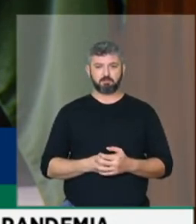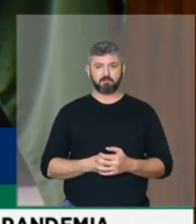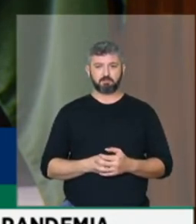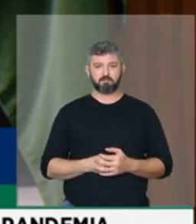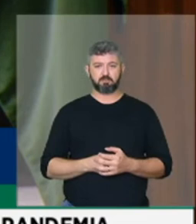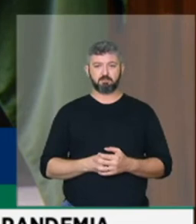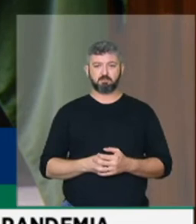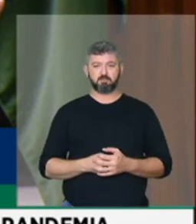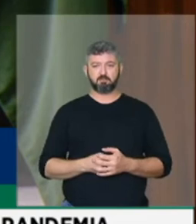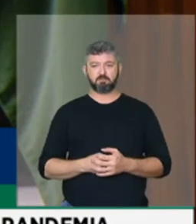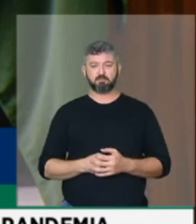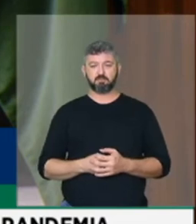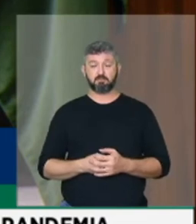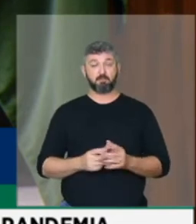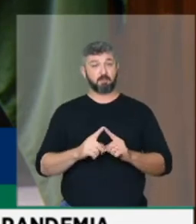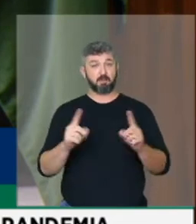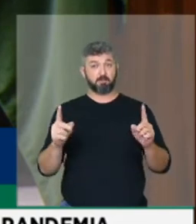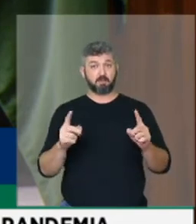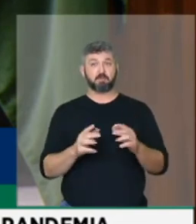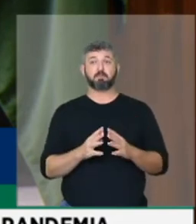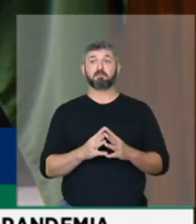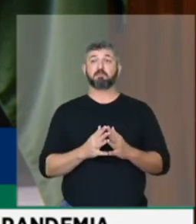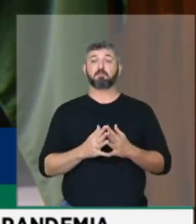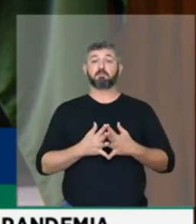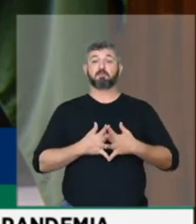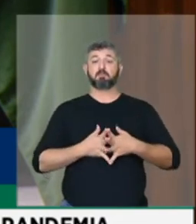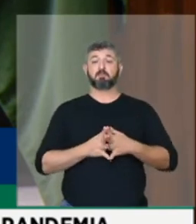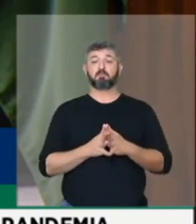PRESIDENTE, QUE... ESSA CASA JÁ ... TIROU DOIS